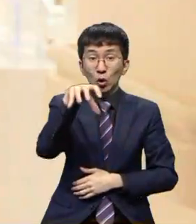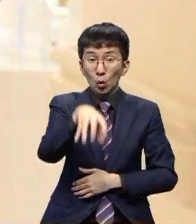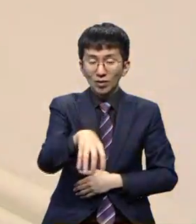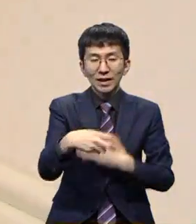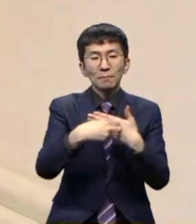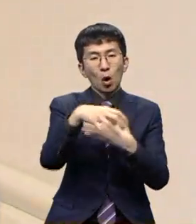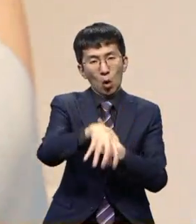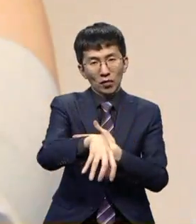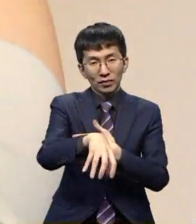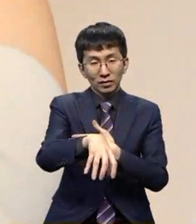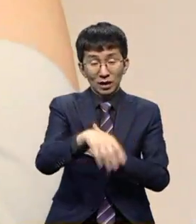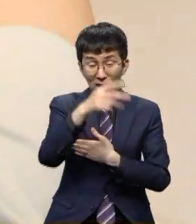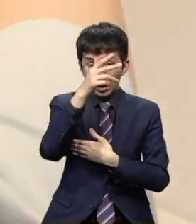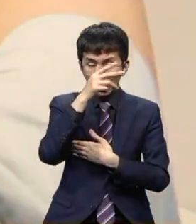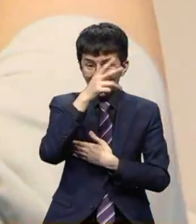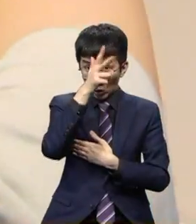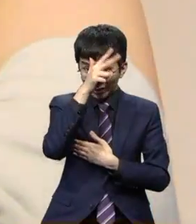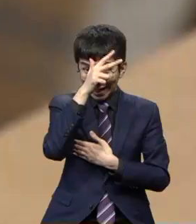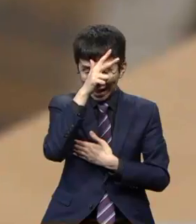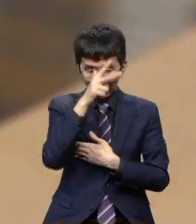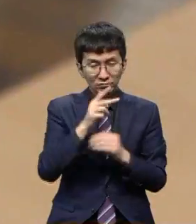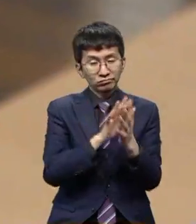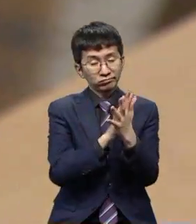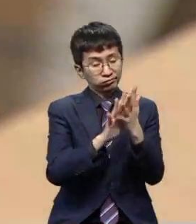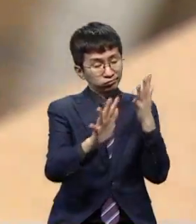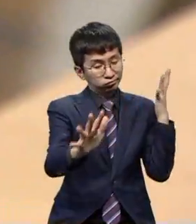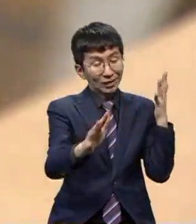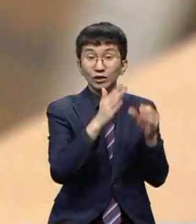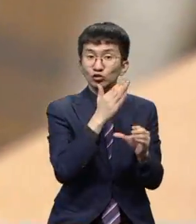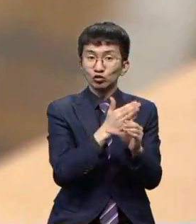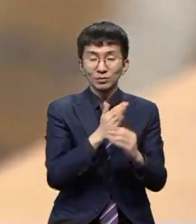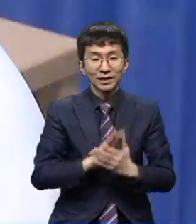제복을 입은 경찰관들이 백신 접종 순서를 기다립니다.